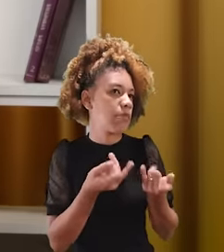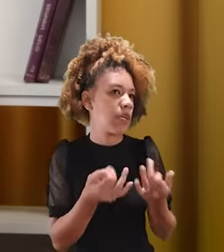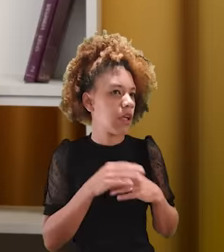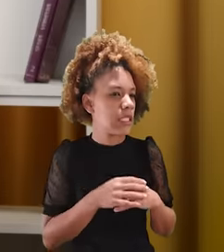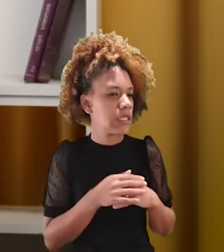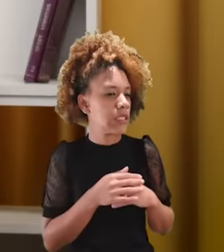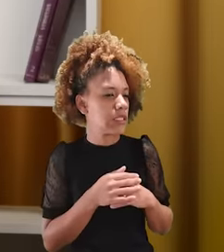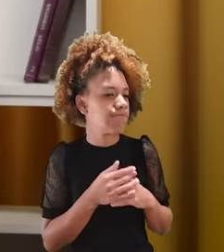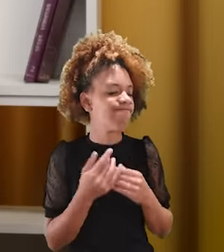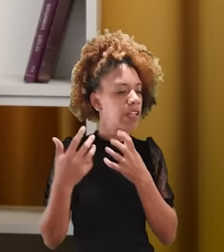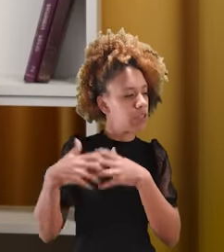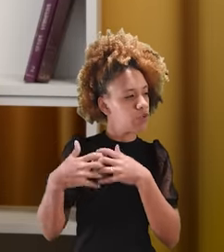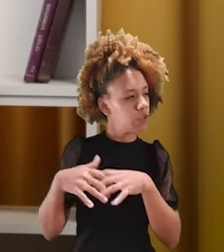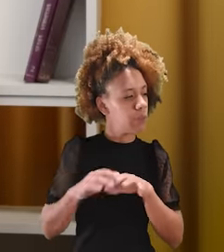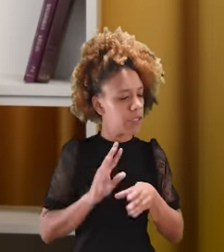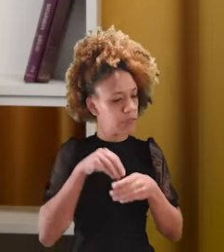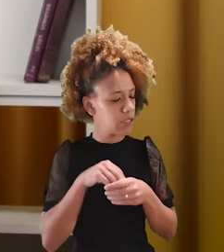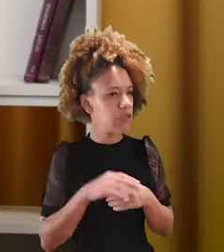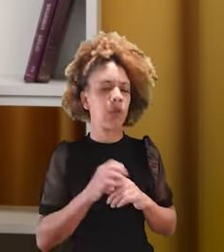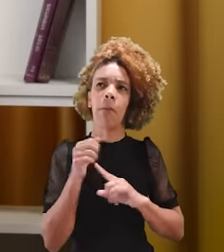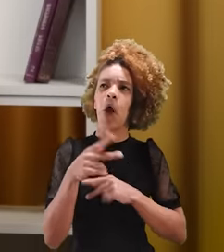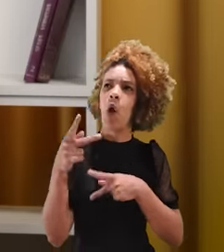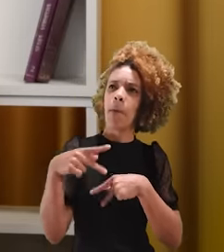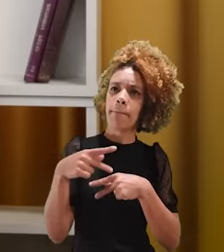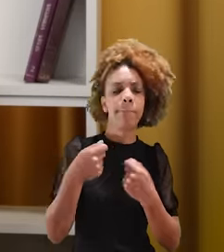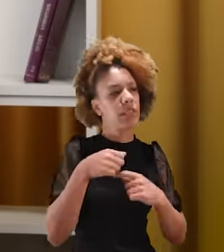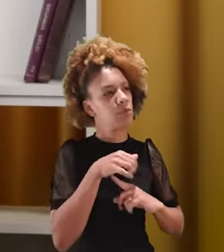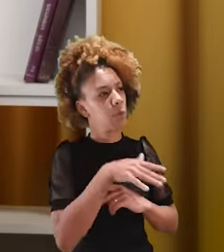questionamento em você do Tipo pô preciso bombar no tiktok preciso bombar no Instagram eu preciso